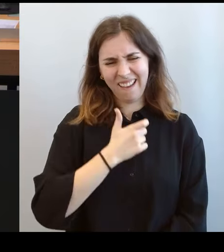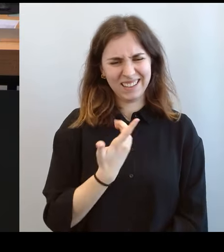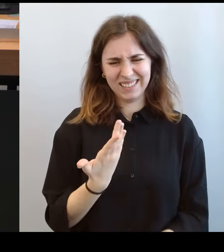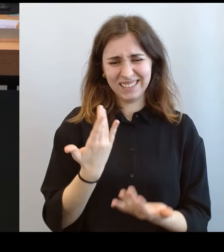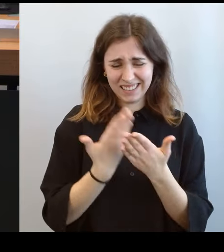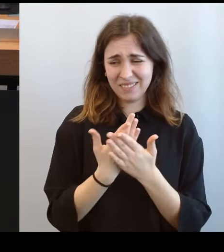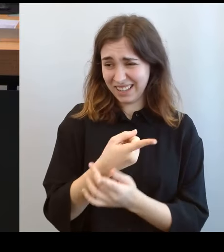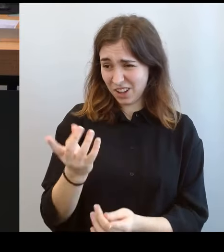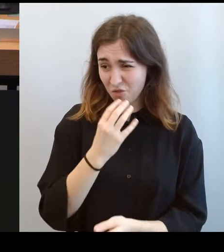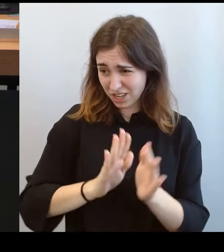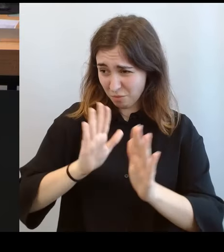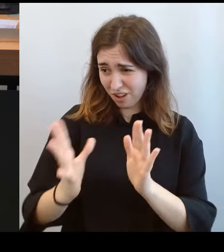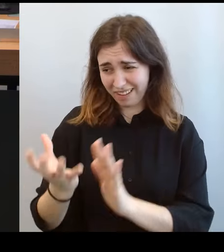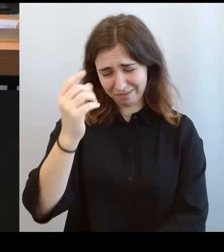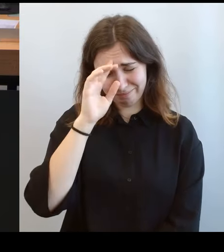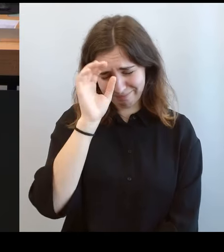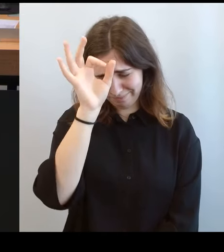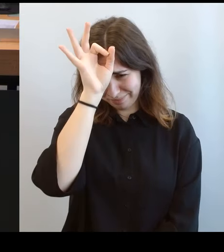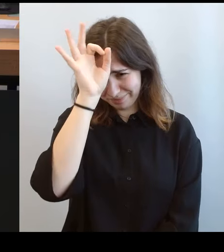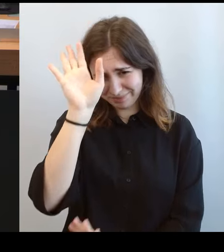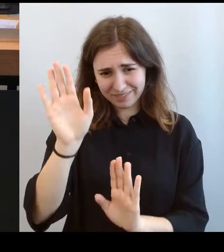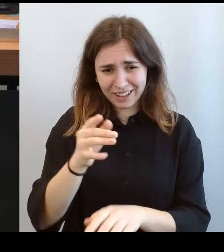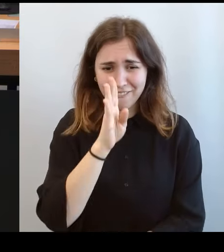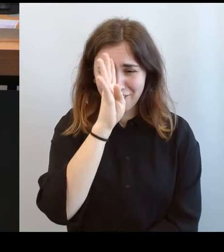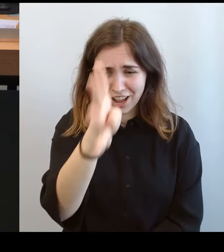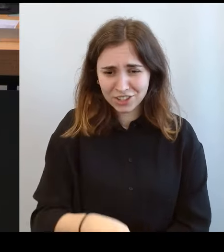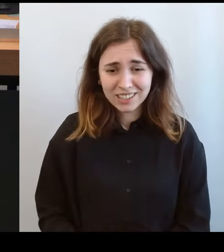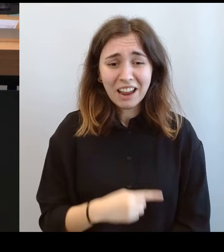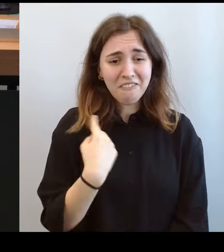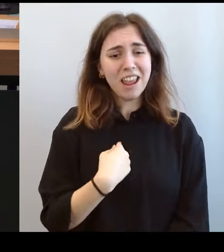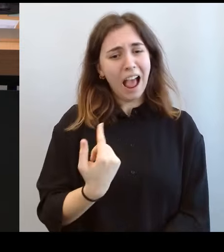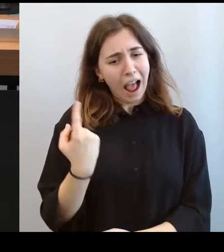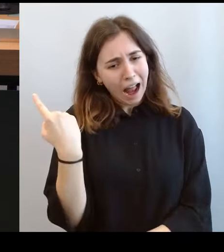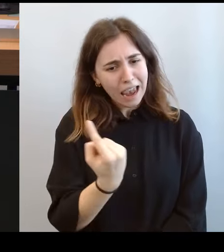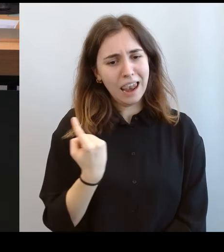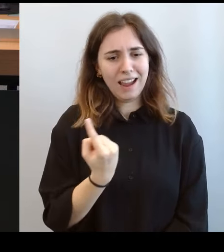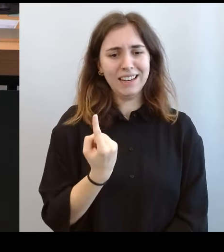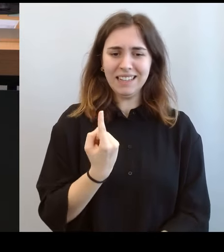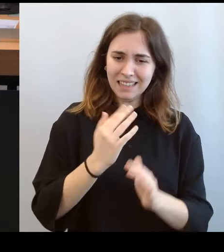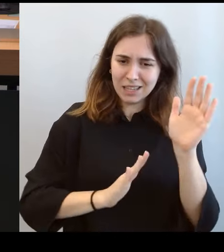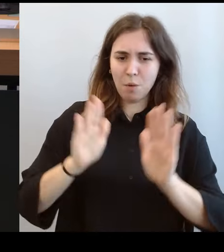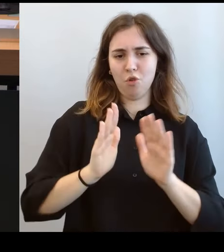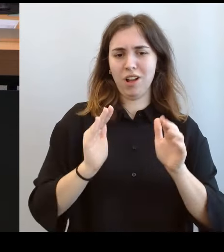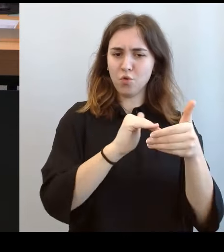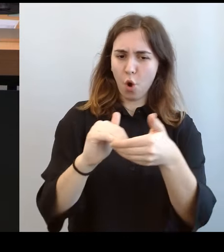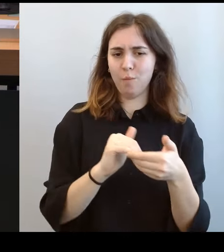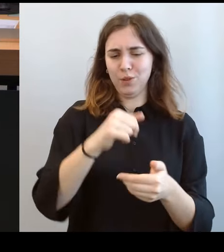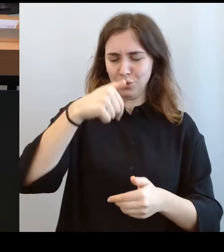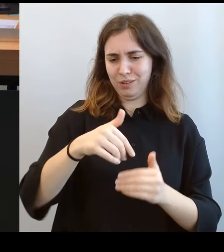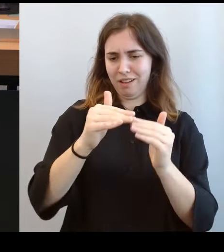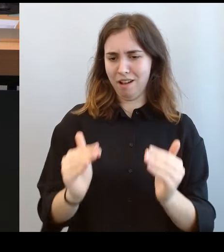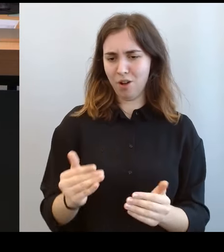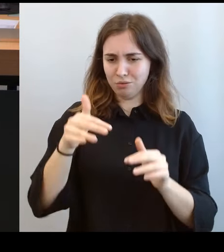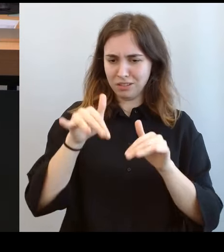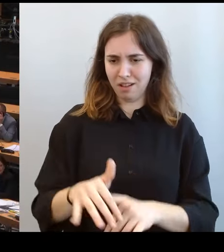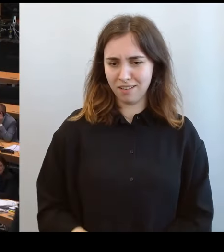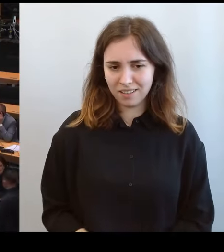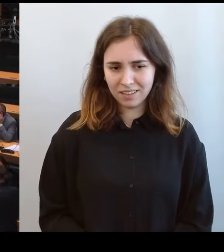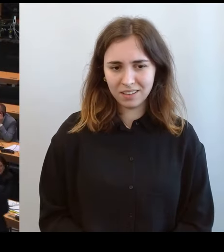demokratische Opposition hier im Haus. Nehmen Sie das mal zur Kenntnis. (Rednerwechsel) Sie sind demokratisch gewählt, aber das heißt nicht, dass Sie Demokraten sind.